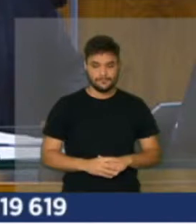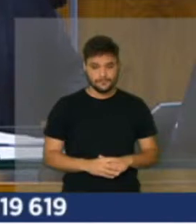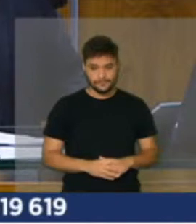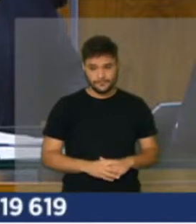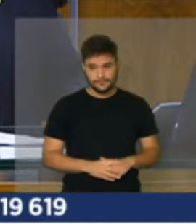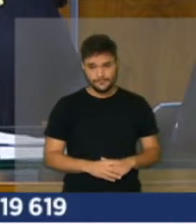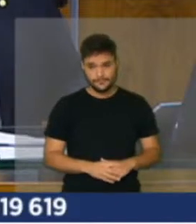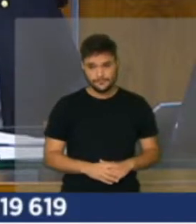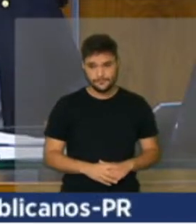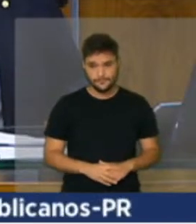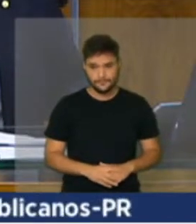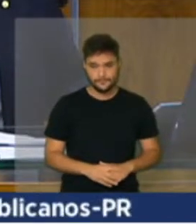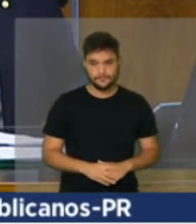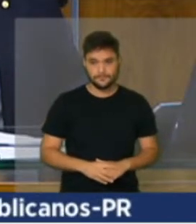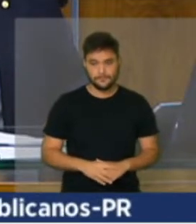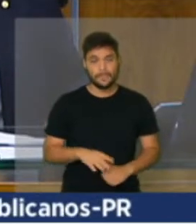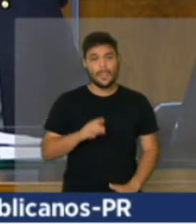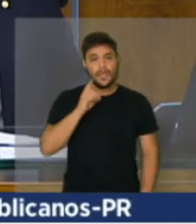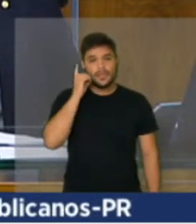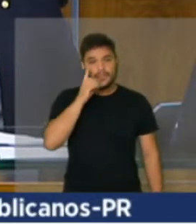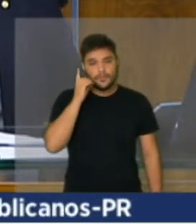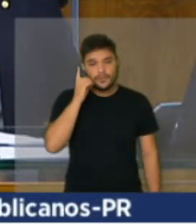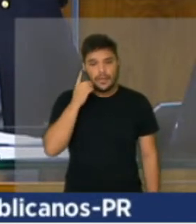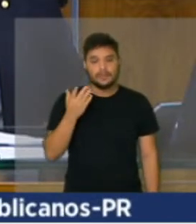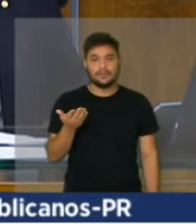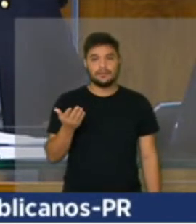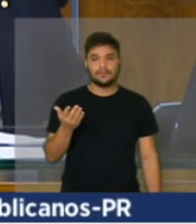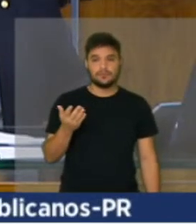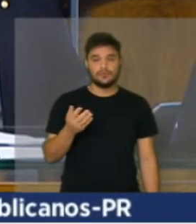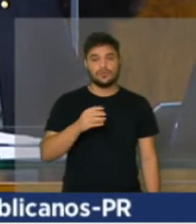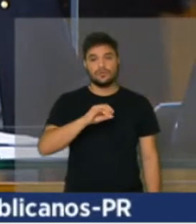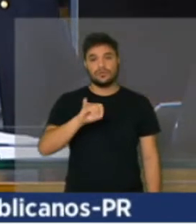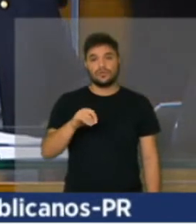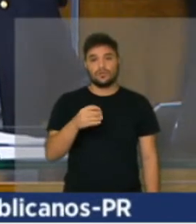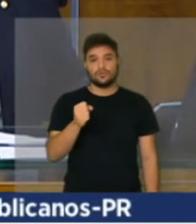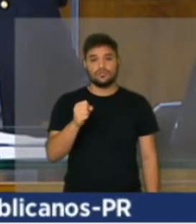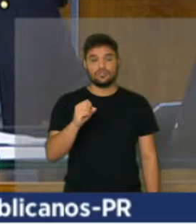ÁUDIO]. -- [PRESIDENTE]: DEPUTADA JOICE HASSELMAN PELA COORDENARIA DOS DIREITOS DA